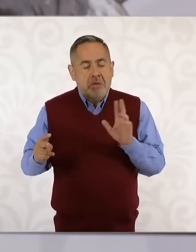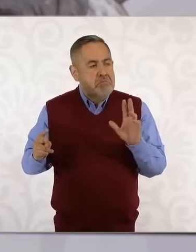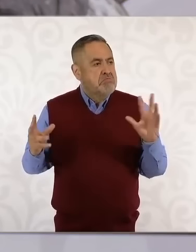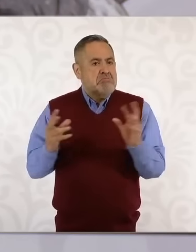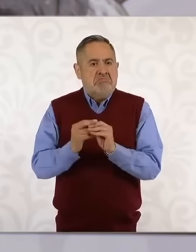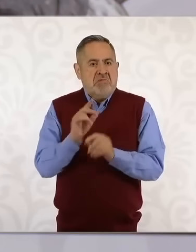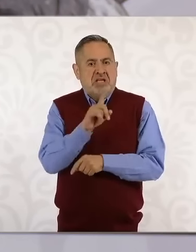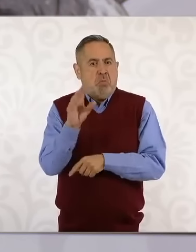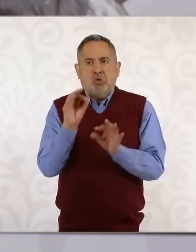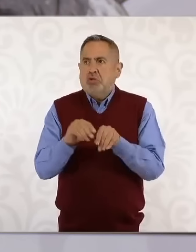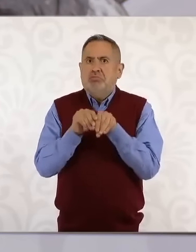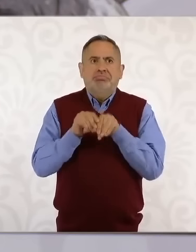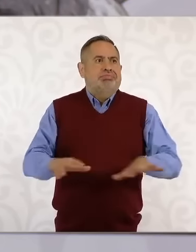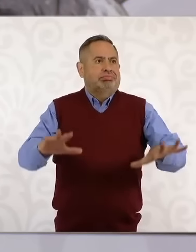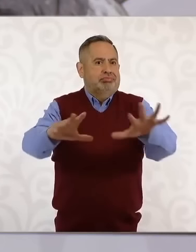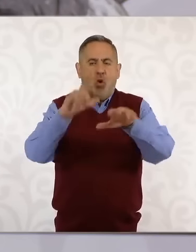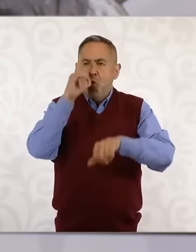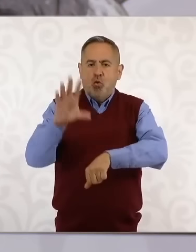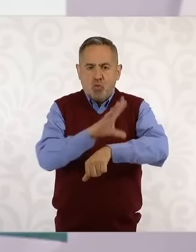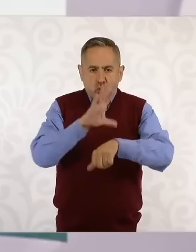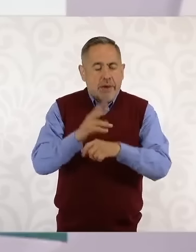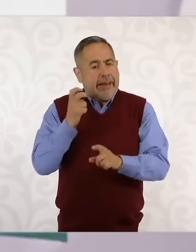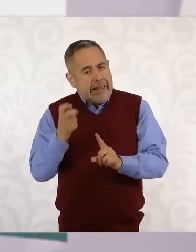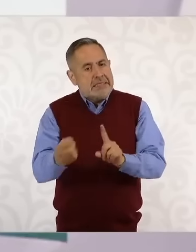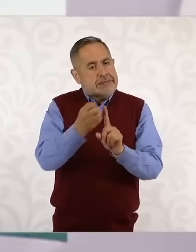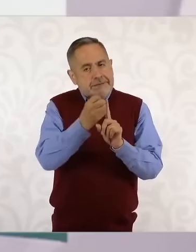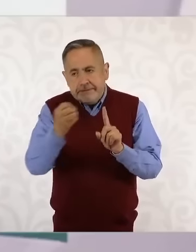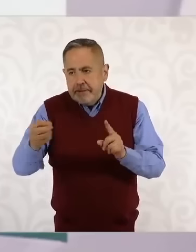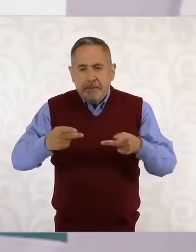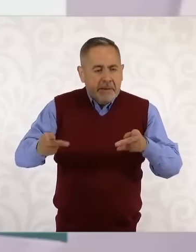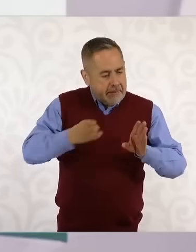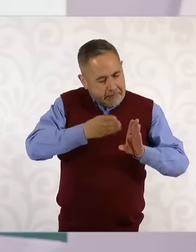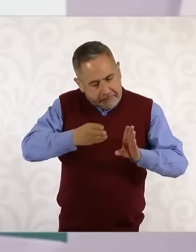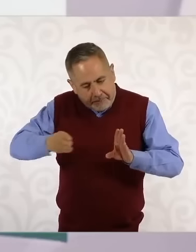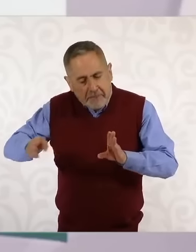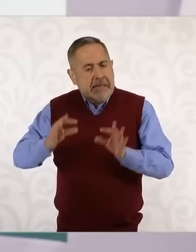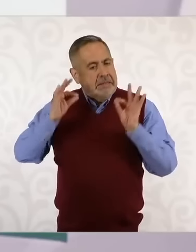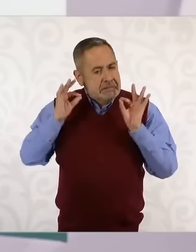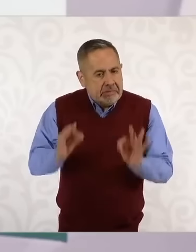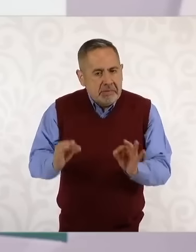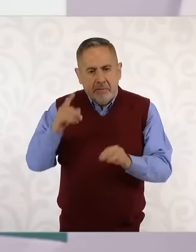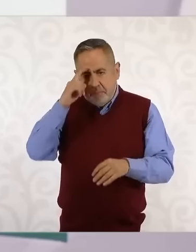esquema que tiene orden, tiene planeación y tiene garantía, pues incluso para el privado que quiere